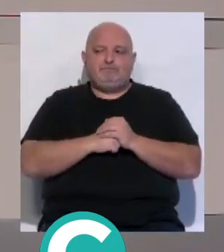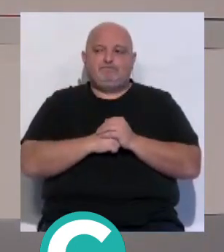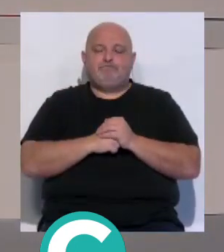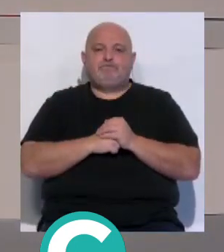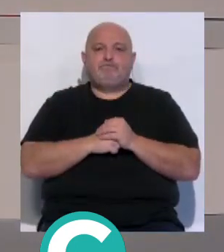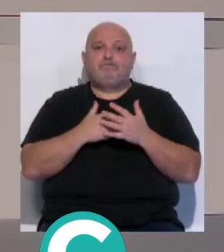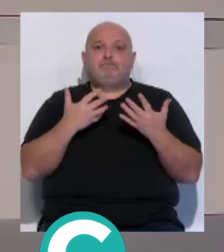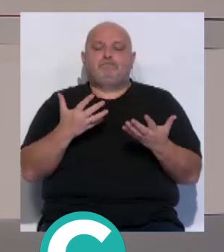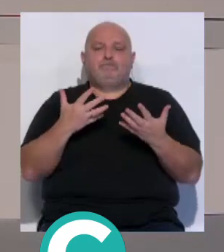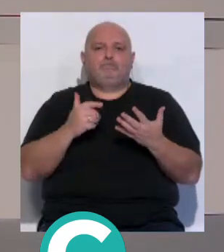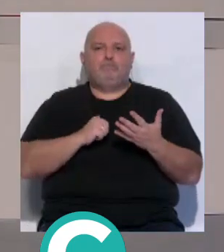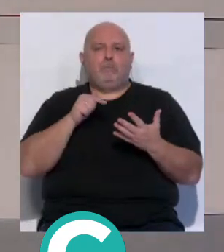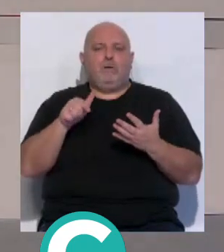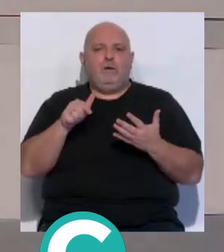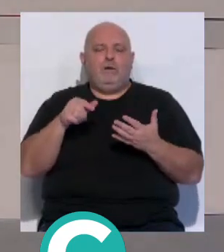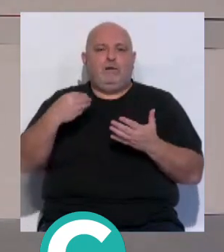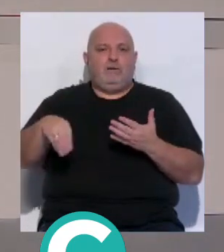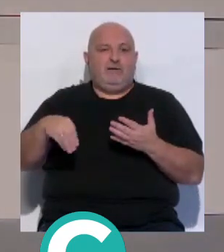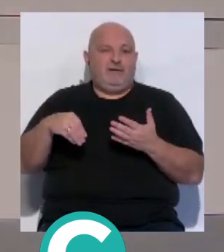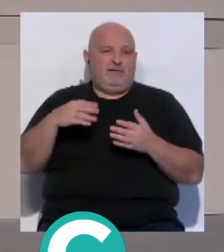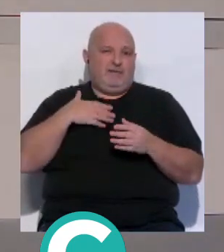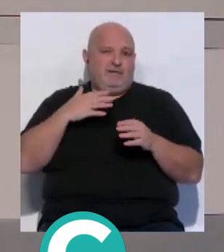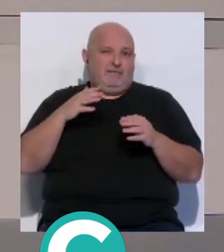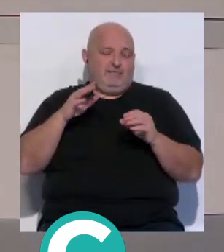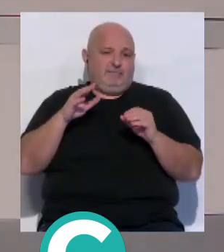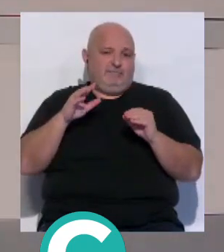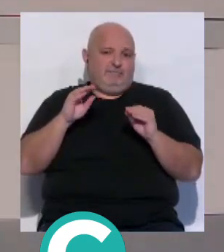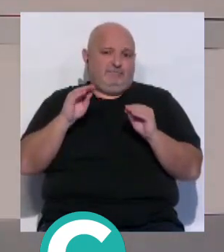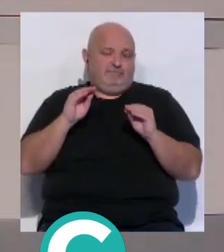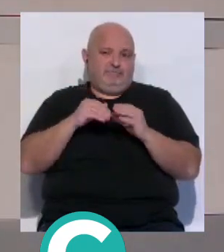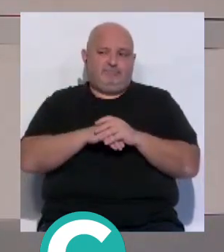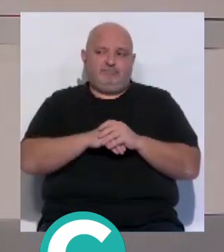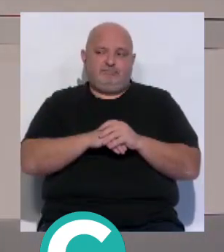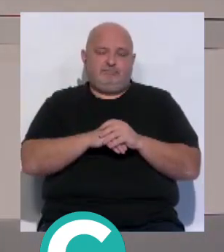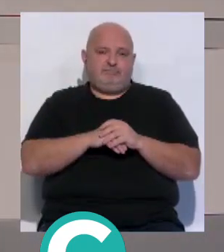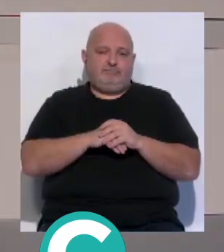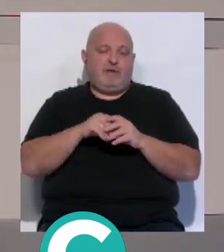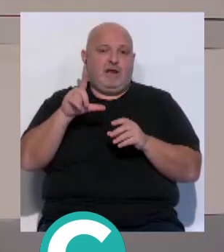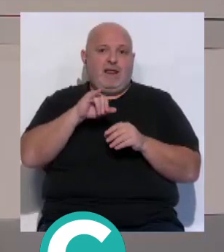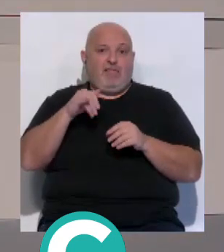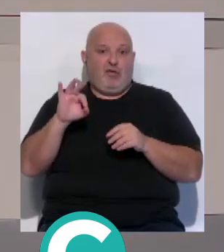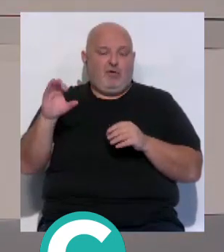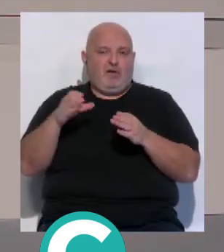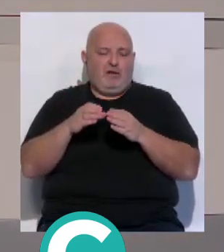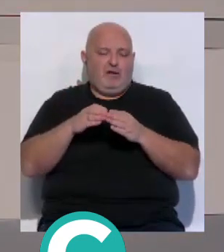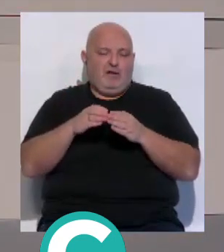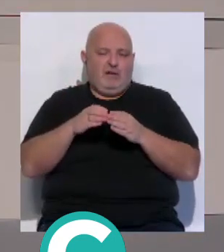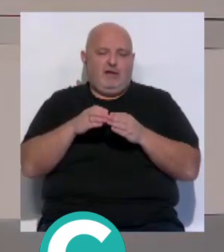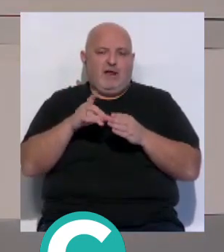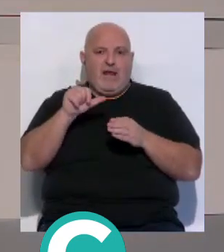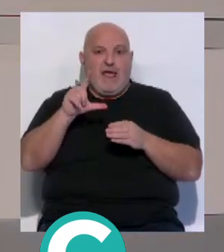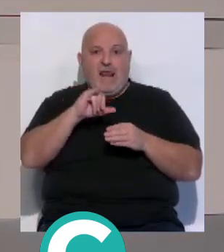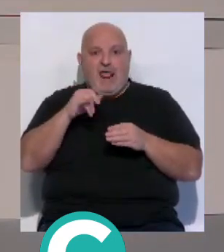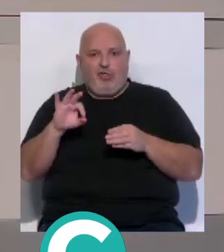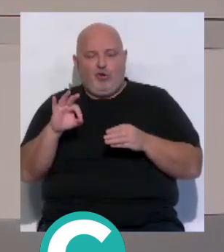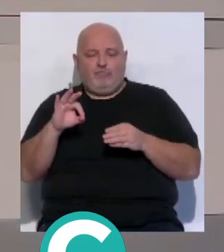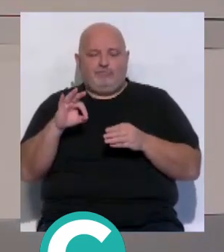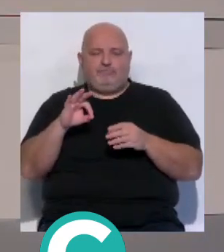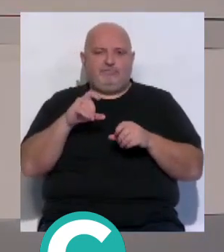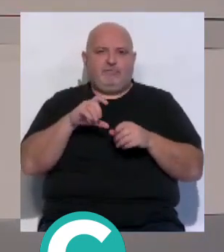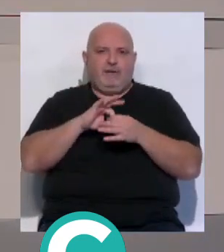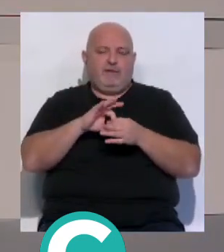cuando recibió el presidente de la entidad del lacio lacio como es fue sociedad sportiva los